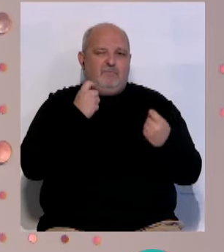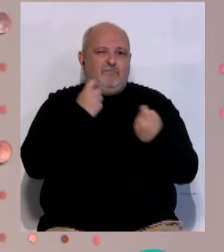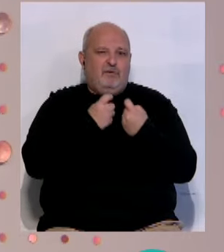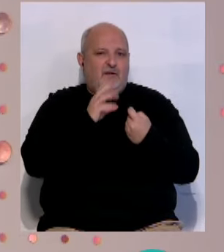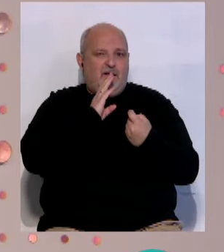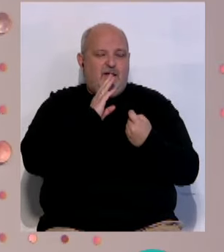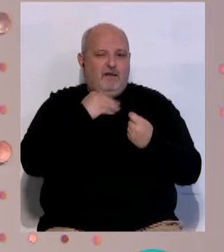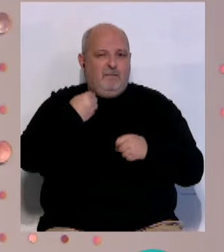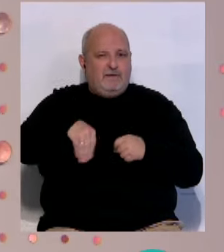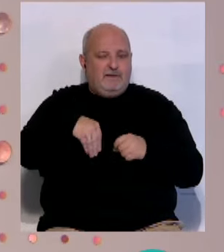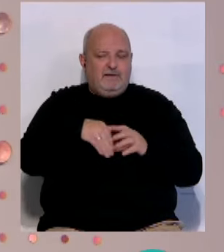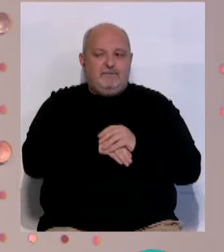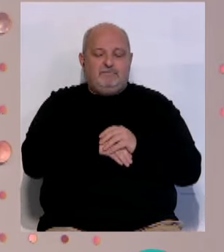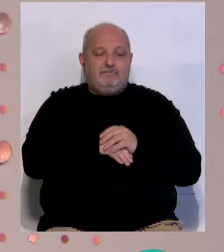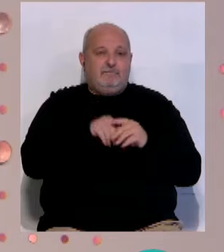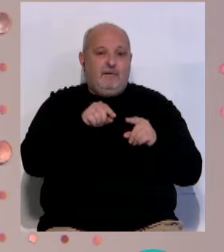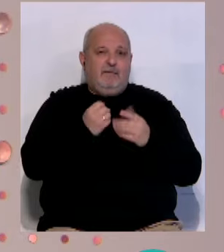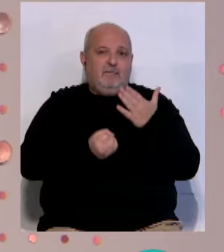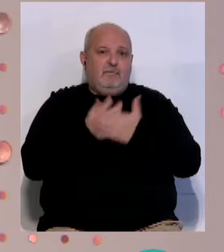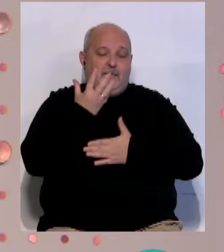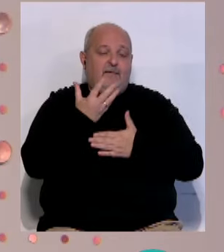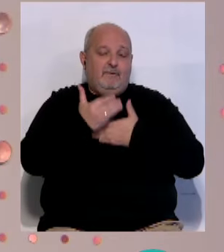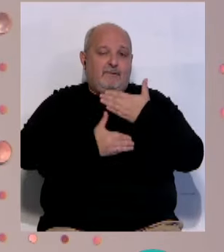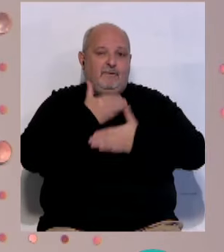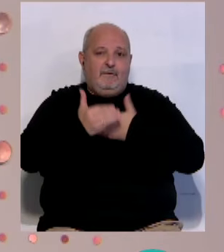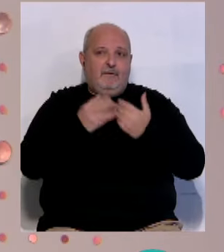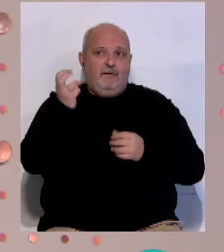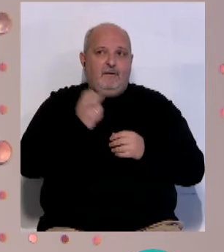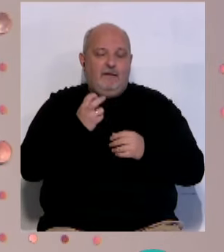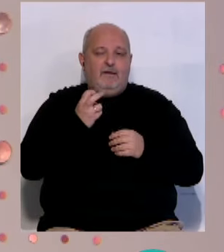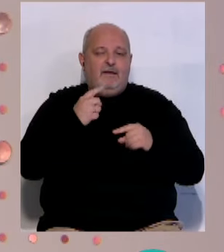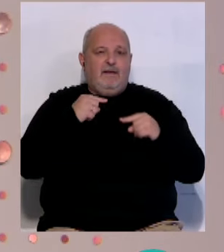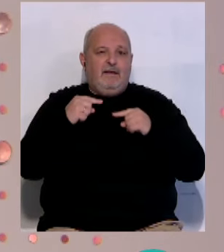con el presidente y todo eso pues desembocó en la llegada de un Sergio González que la verdad que le